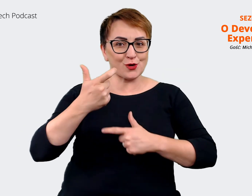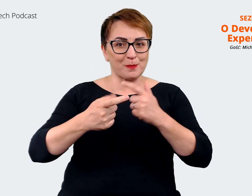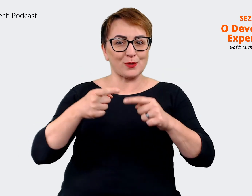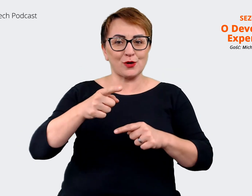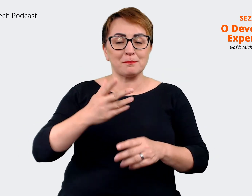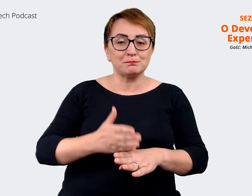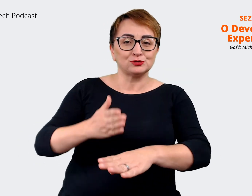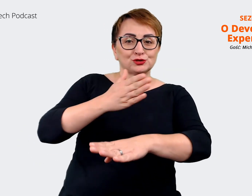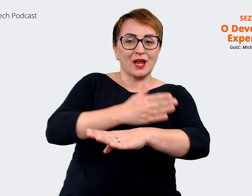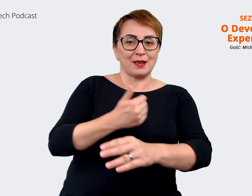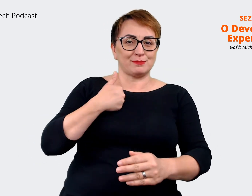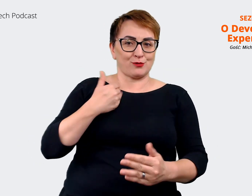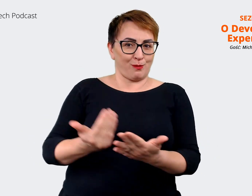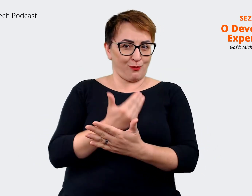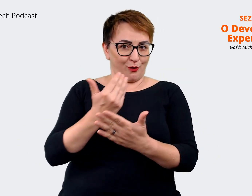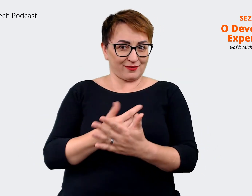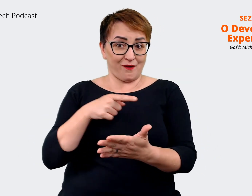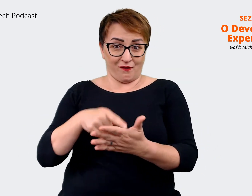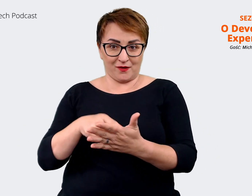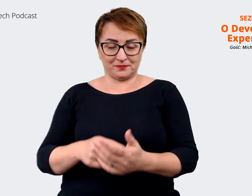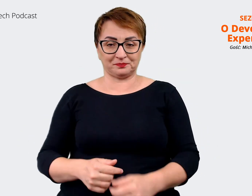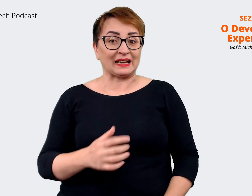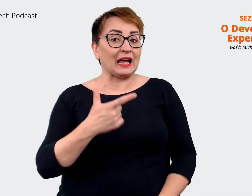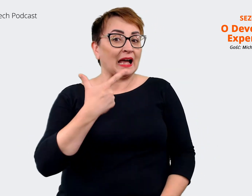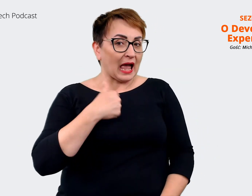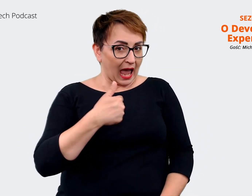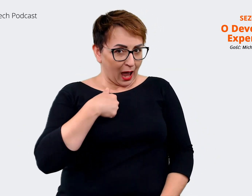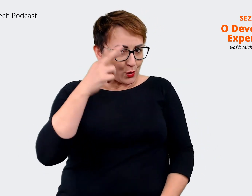było modne. Tak jak wcześniej już powiedzieliśmy. Prowadzący: I ja też rozumiem, że co nas wyróżnia